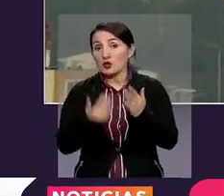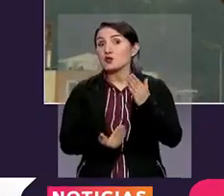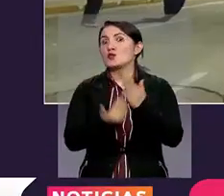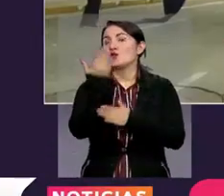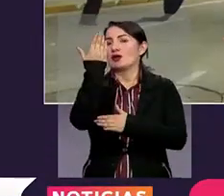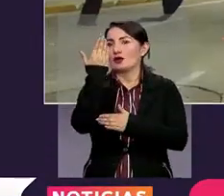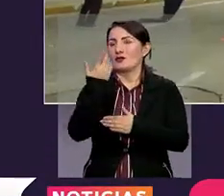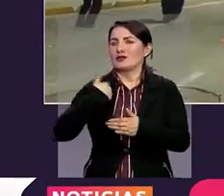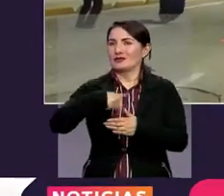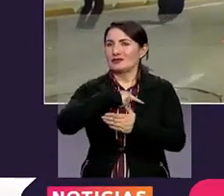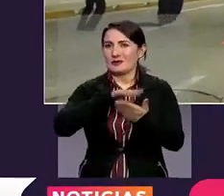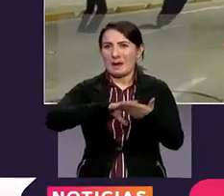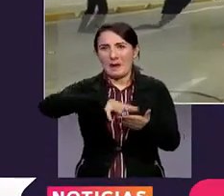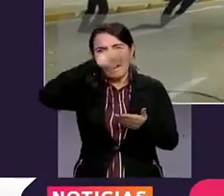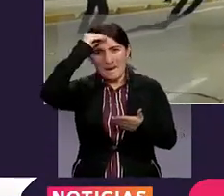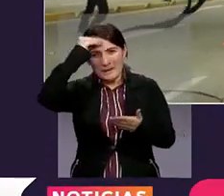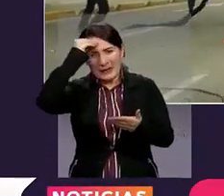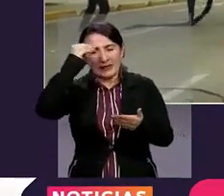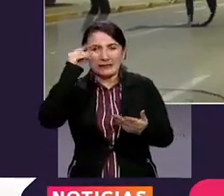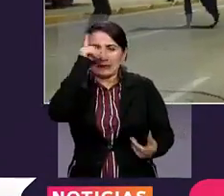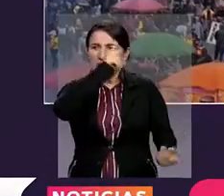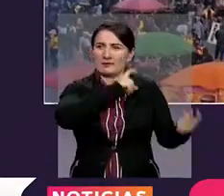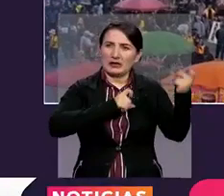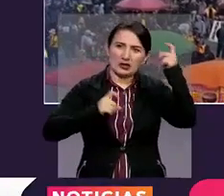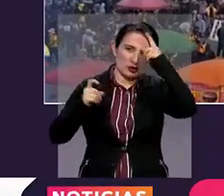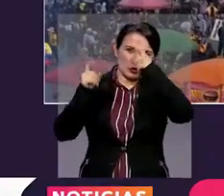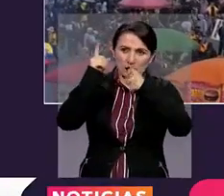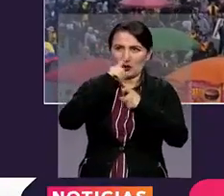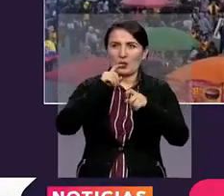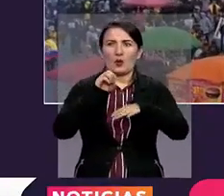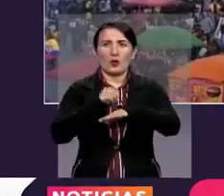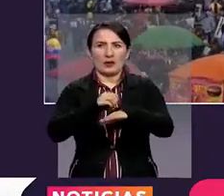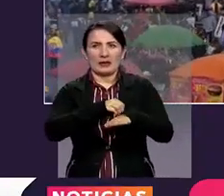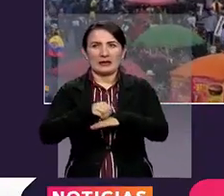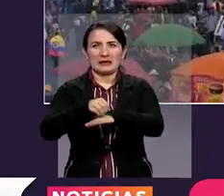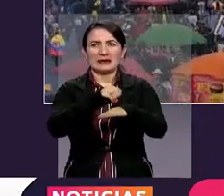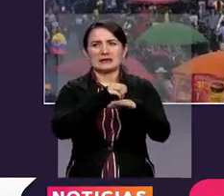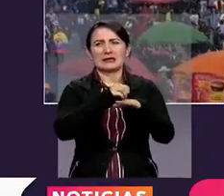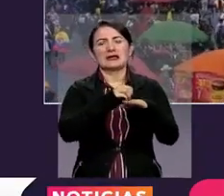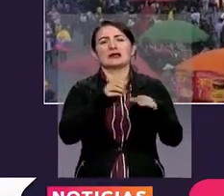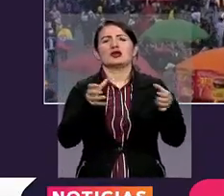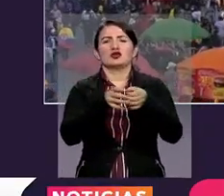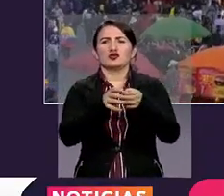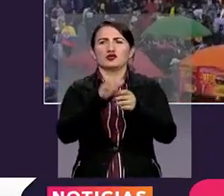MOVILIZACIóN, PIENSO YO QUE HAY